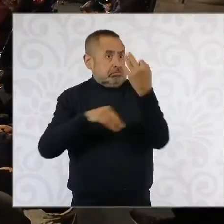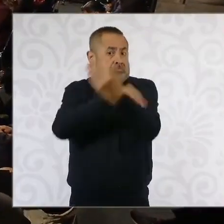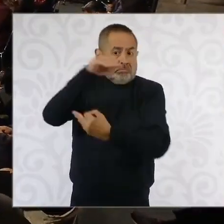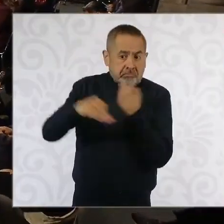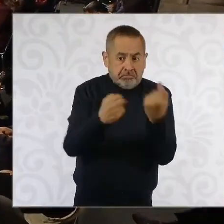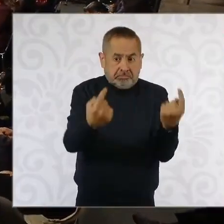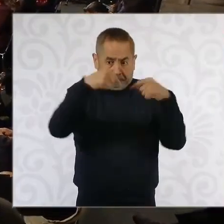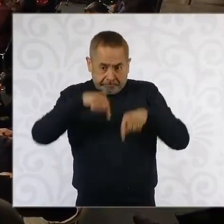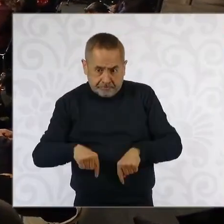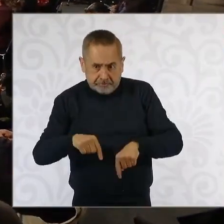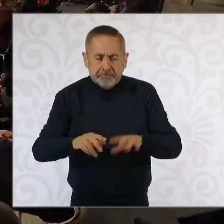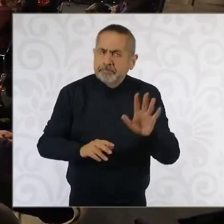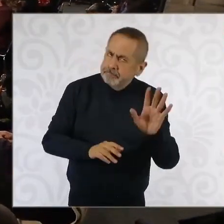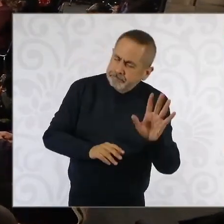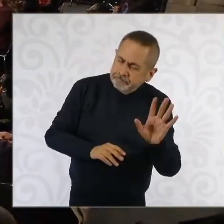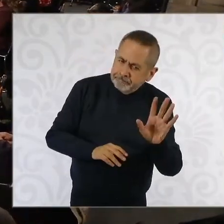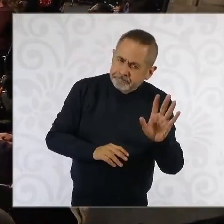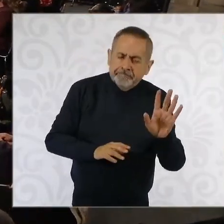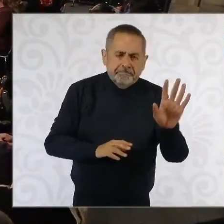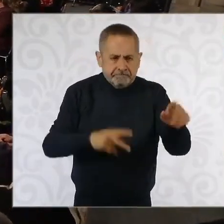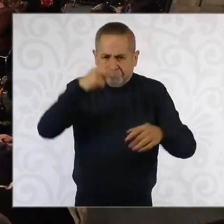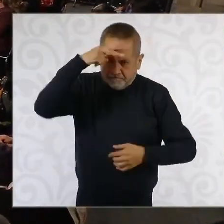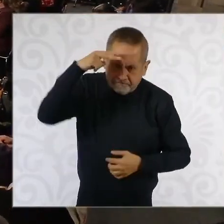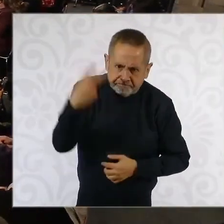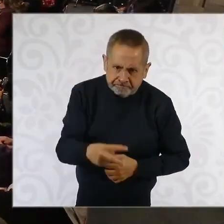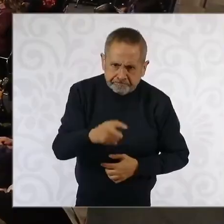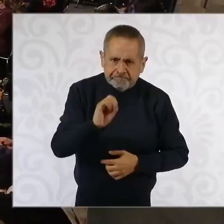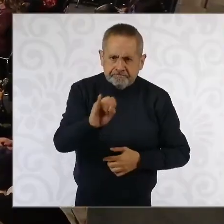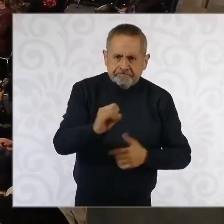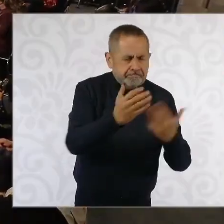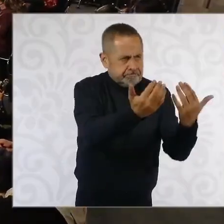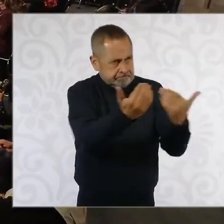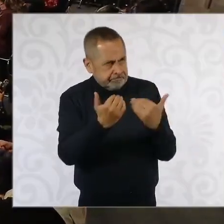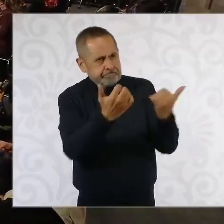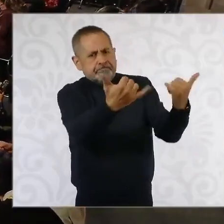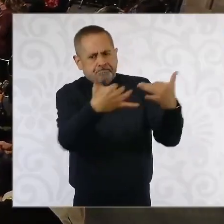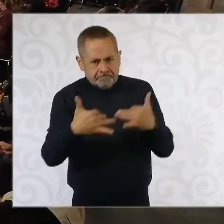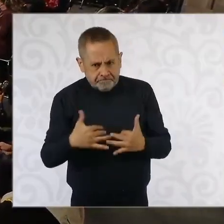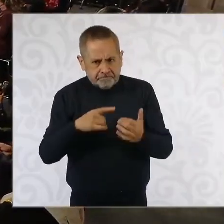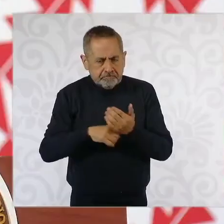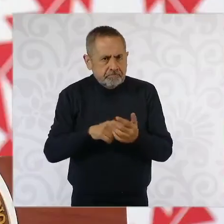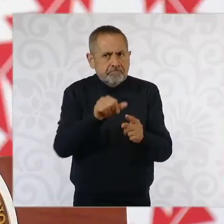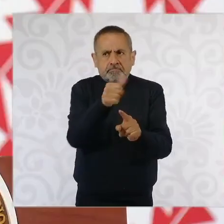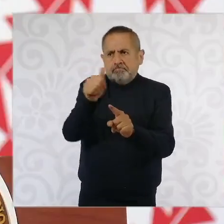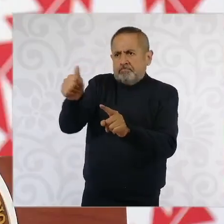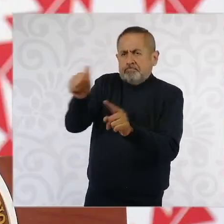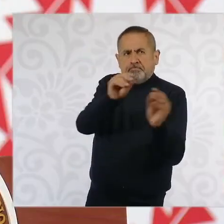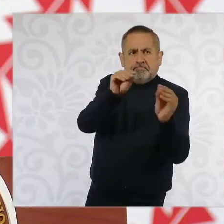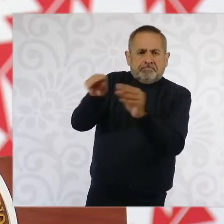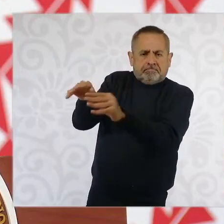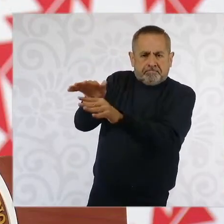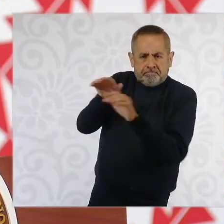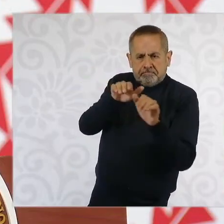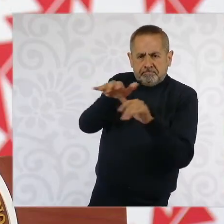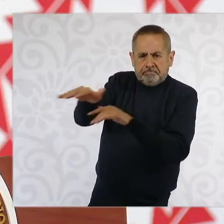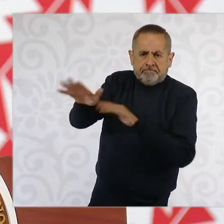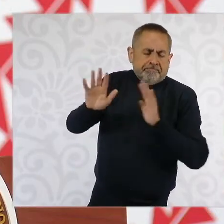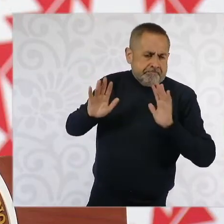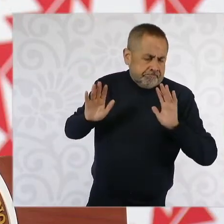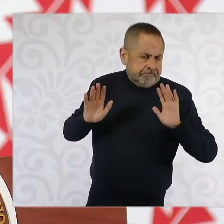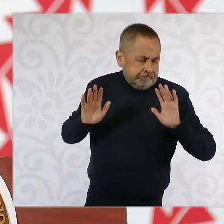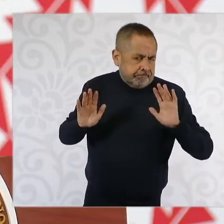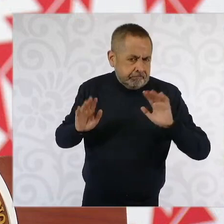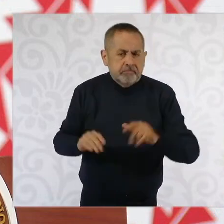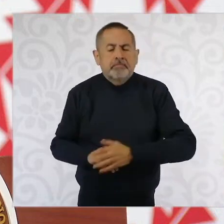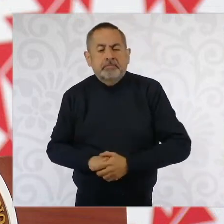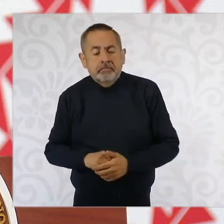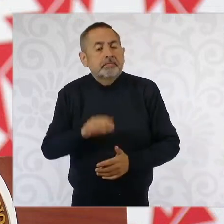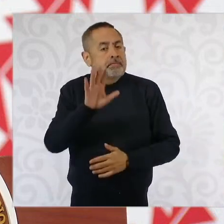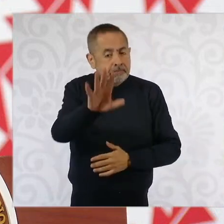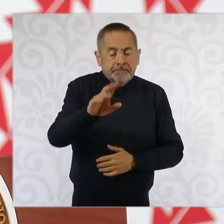Bueno siempre bus la mejor manera de contribuir con ell ahora para aquellos mexicanos y mexicanas